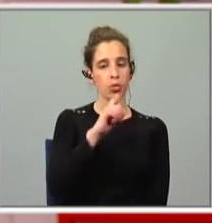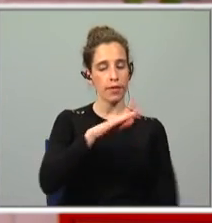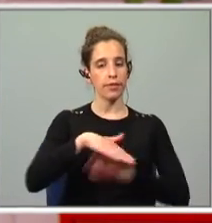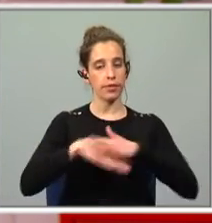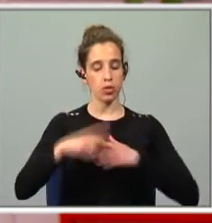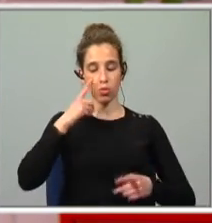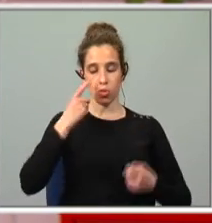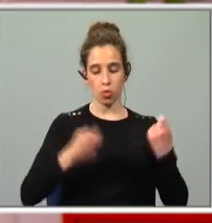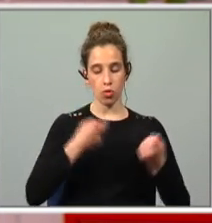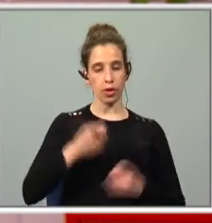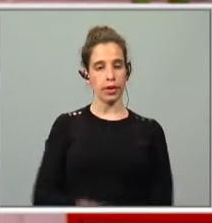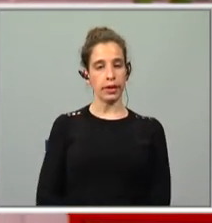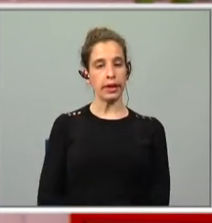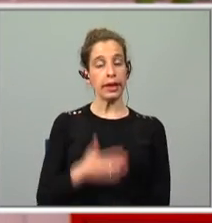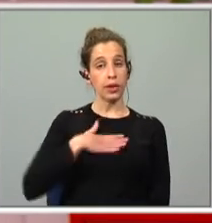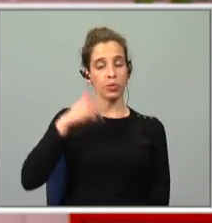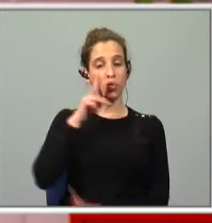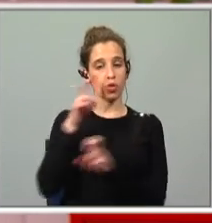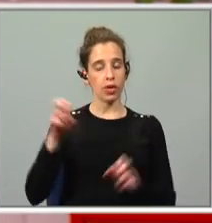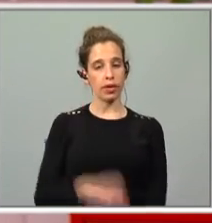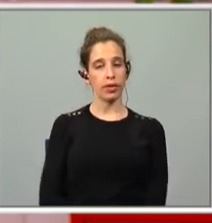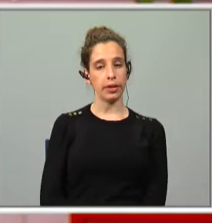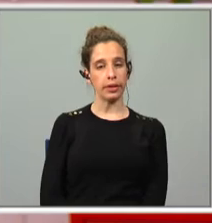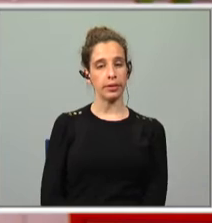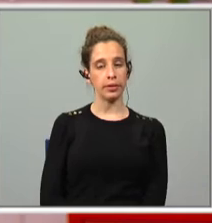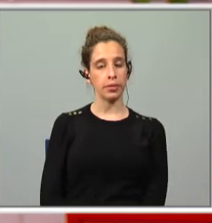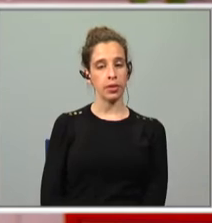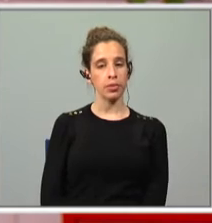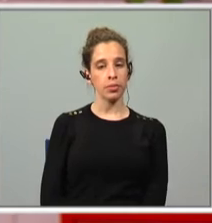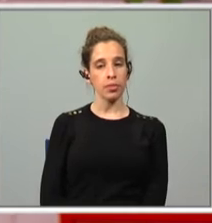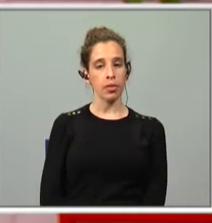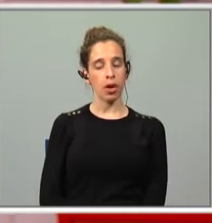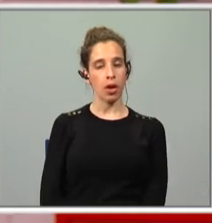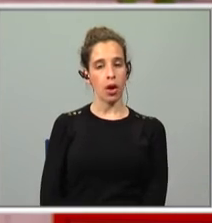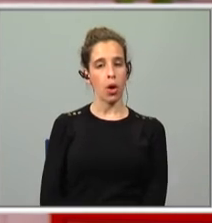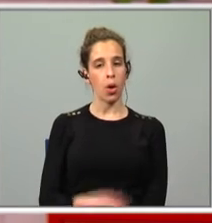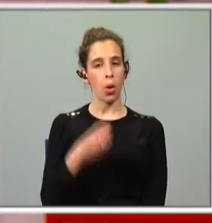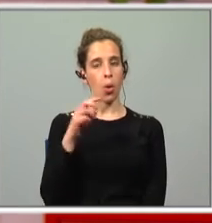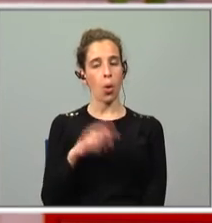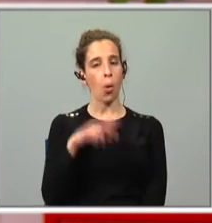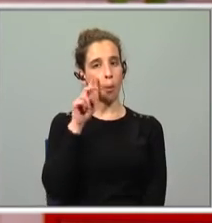pesquisa e olha eu descobri que o museu de la tortuga é em Espanha que do nosso 研究和看我發現博物館de la tortuga 在西班牙是我們的